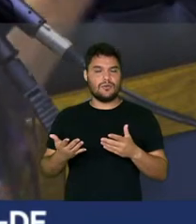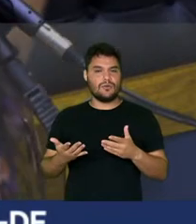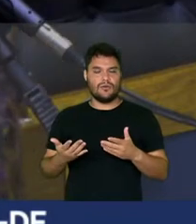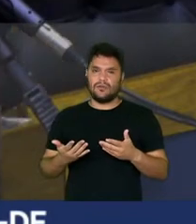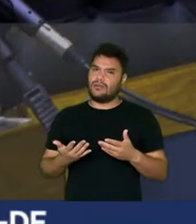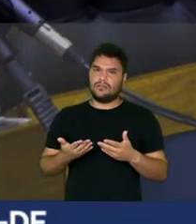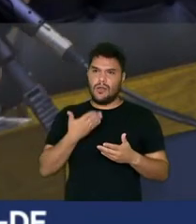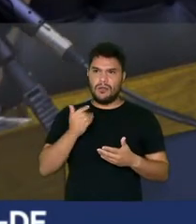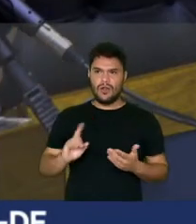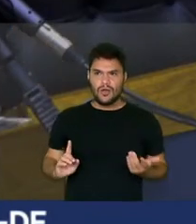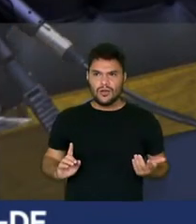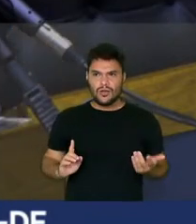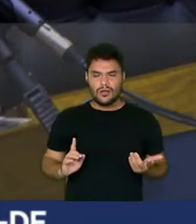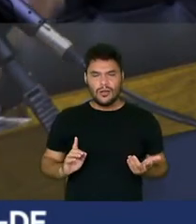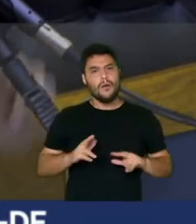DE, EDUCAÇÃO E TODAS AS